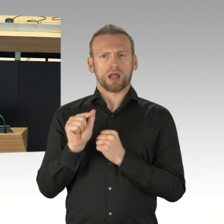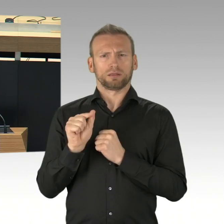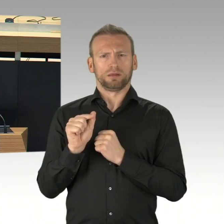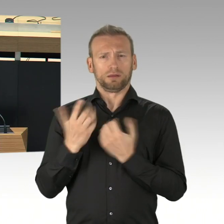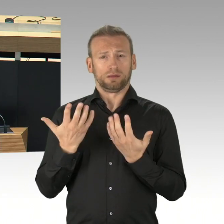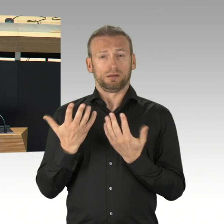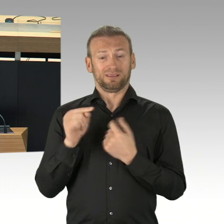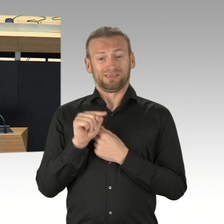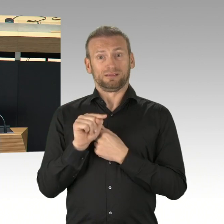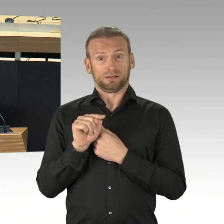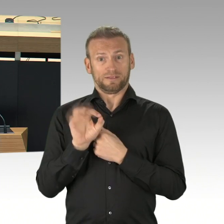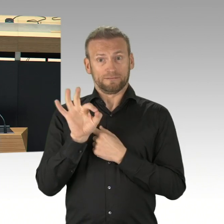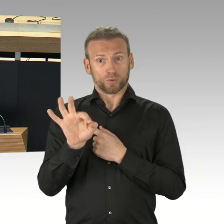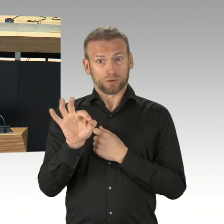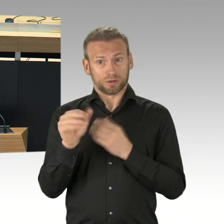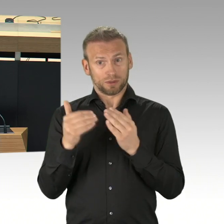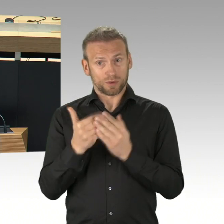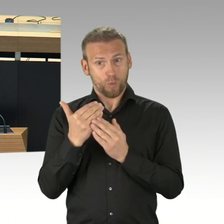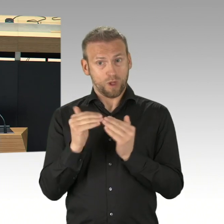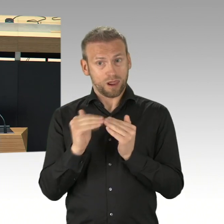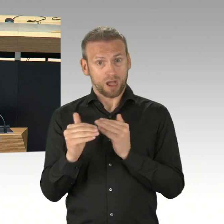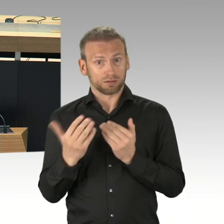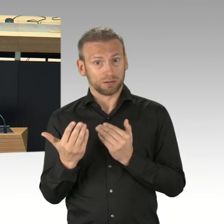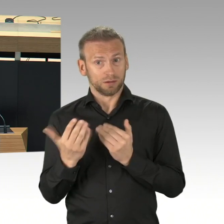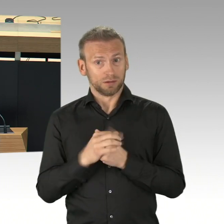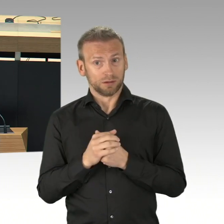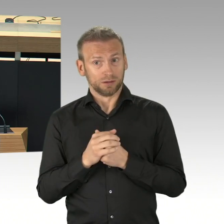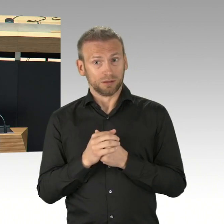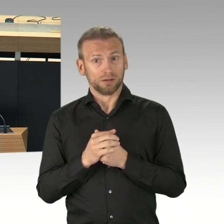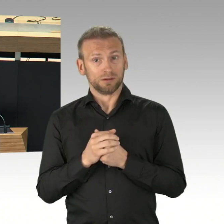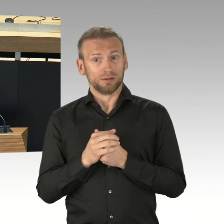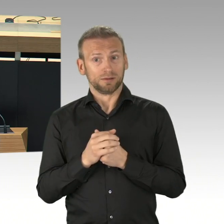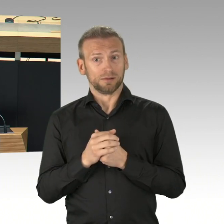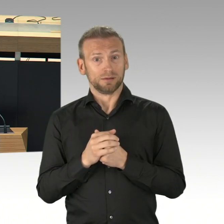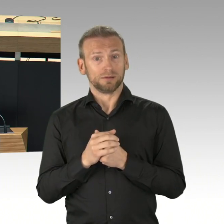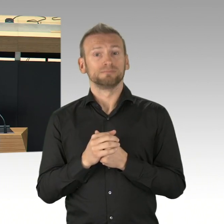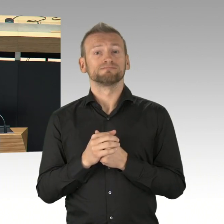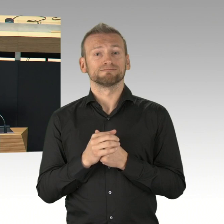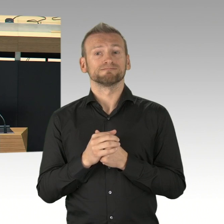wenn in bestimmten Gebieten überproportional die Mieten steigen. Und zwar haben Sie dann fünf Jahre Zeit,